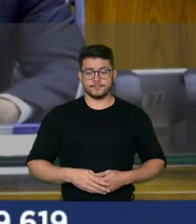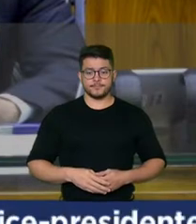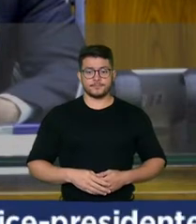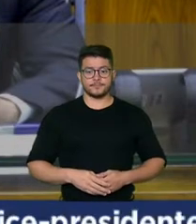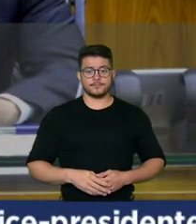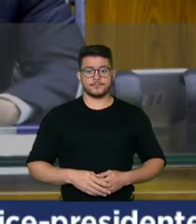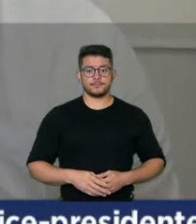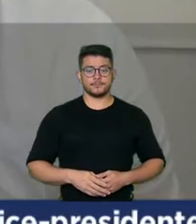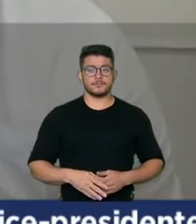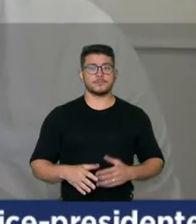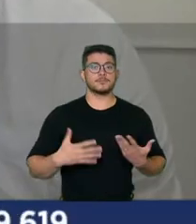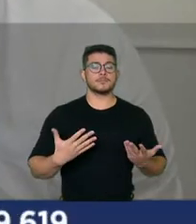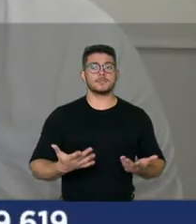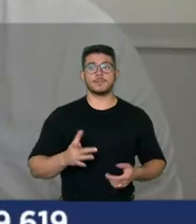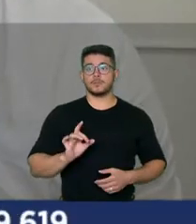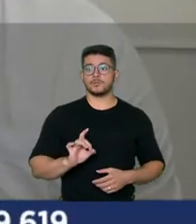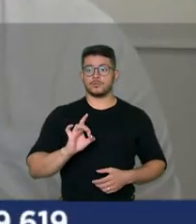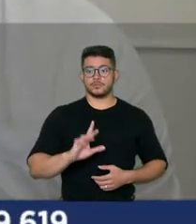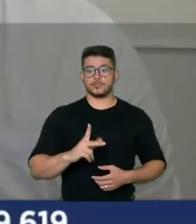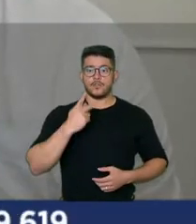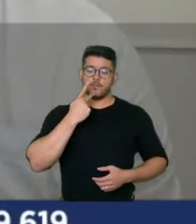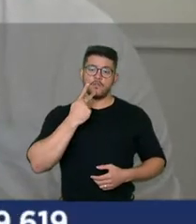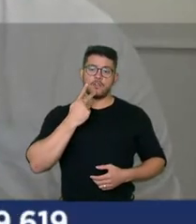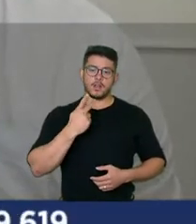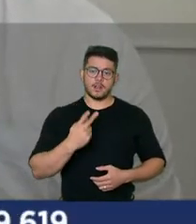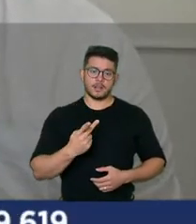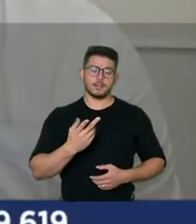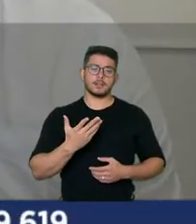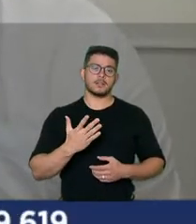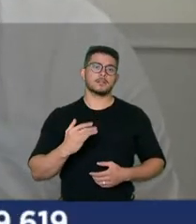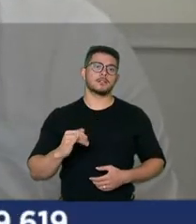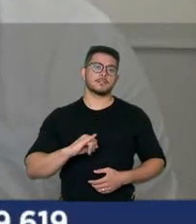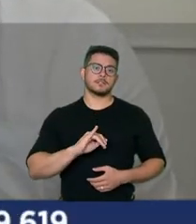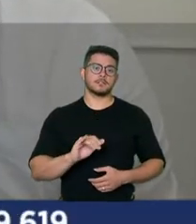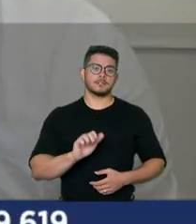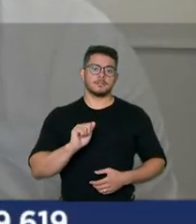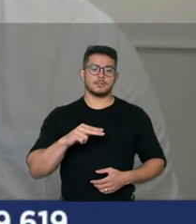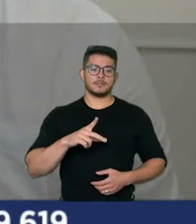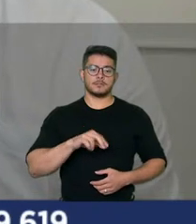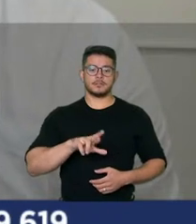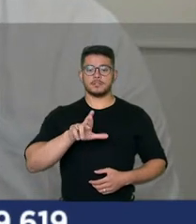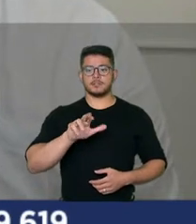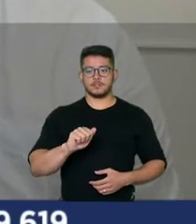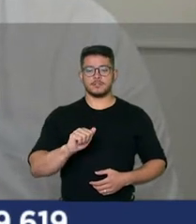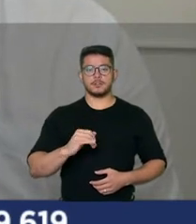PARTE DA SUA FALA. PODE... -- [DEPUTADO]: BOM EU APENAS MENCIONEI, DESTAQUEI AQUI A PARTICIPAÇÃO DA DEPUTADA JANDIRA FEGHALI DURANTE O DIA DE HOJE.